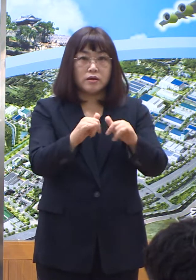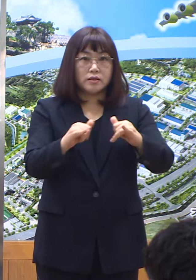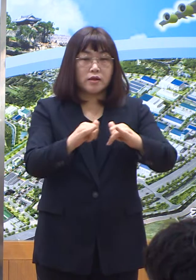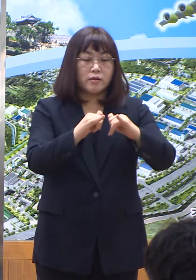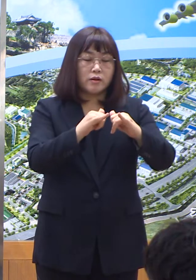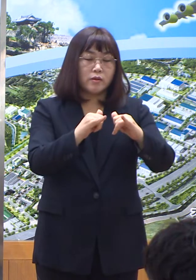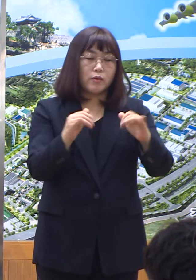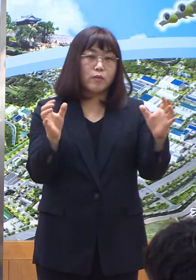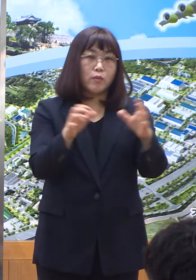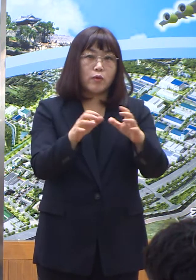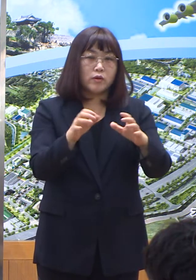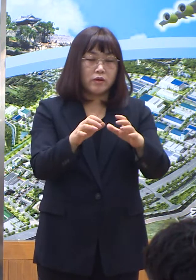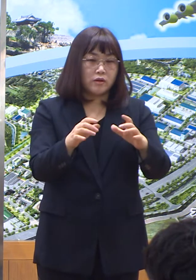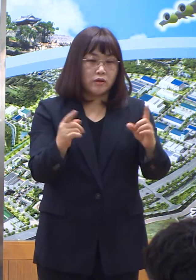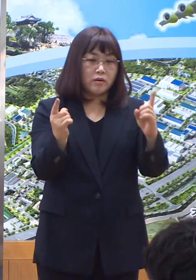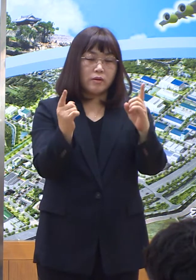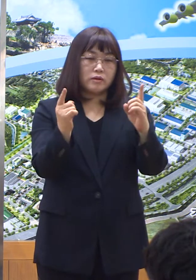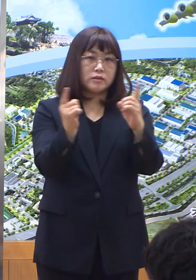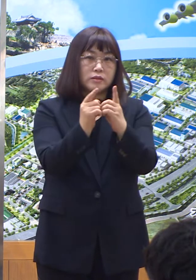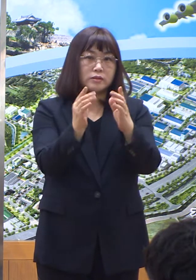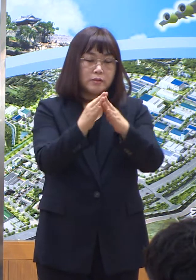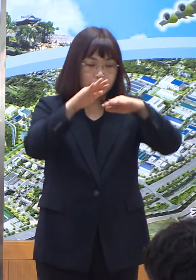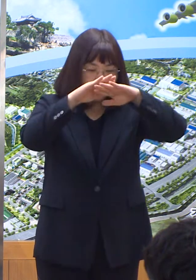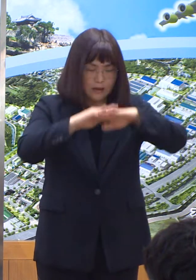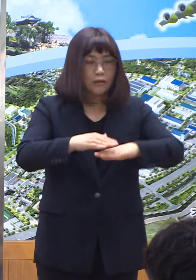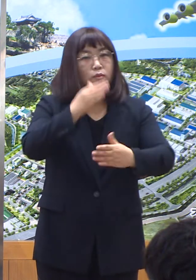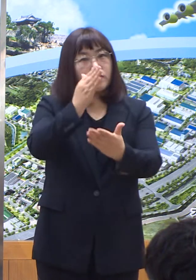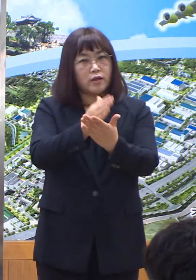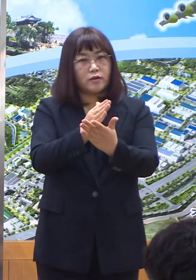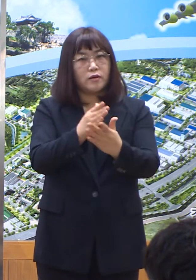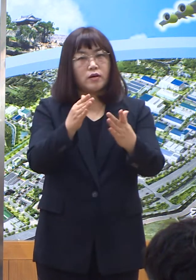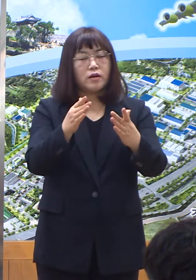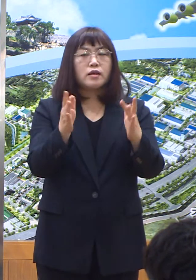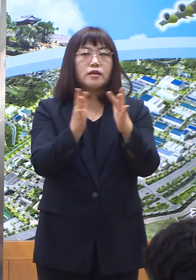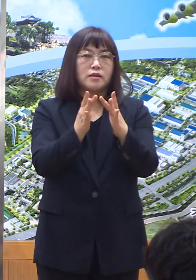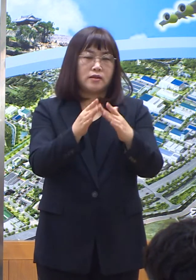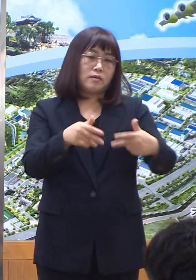선방을 취하실 대면 차례 등을 지향하시고 온라인 추모 서비스를